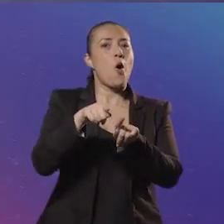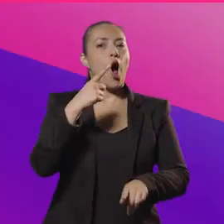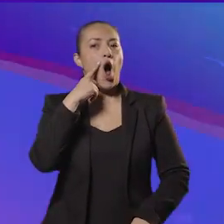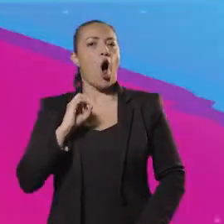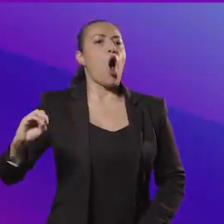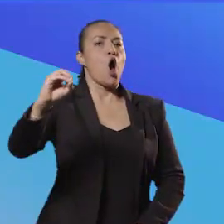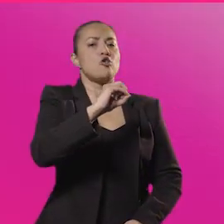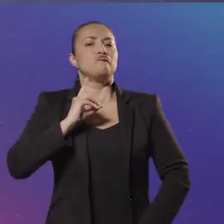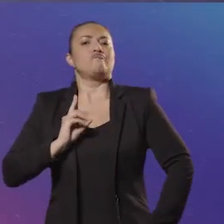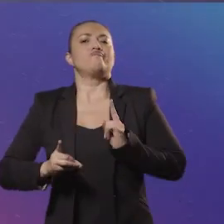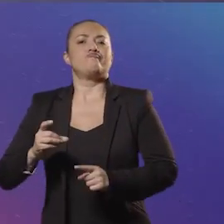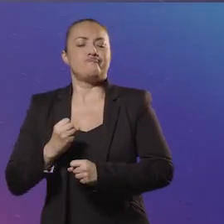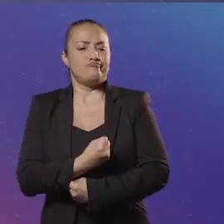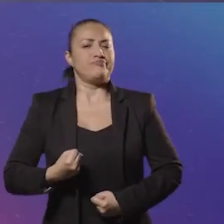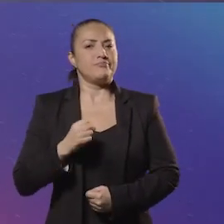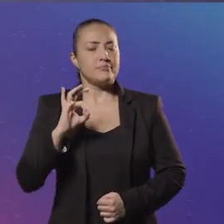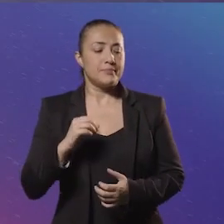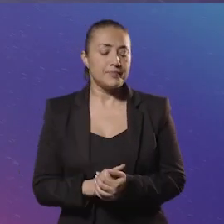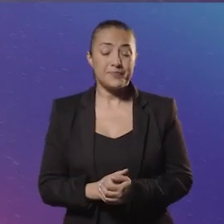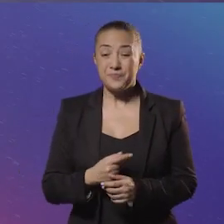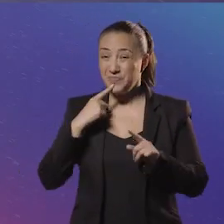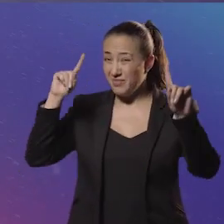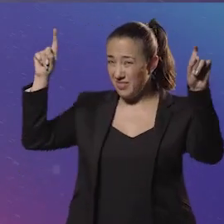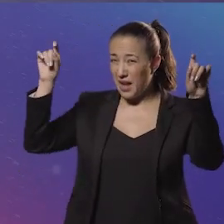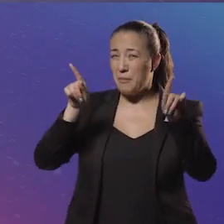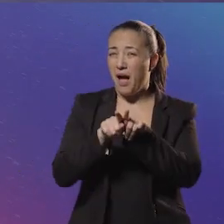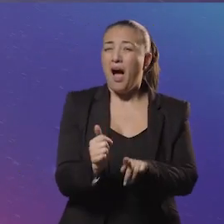Cuando hablamos de autonomía, la autonomía puede ser muy amplia,